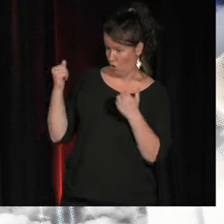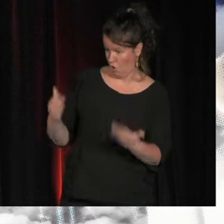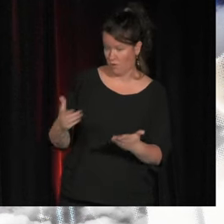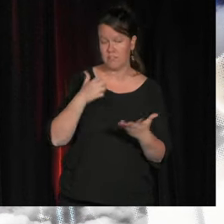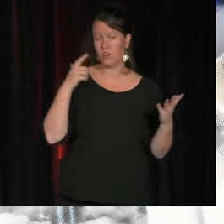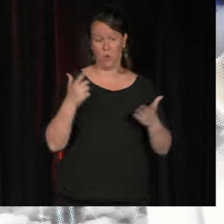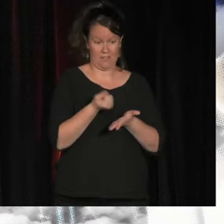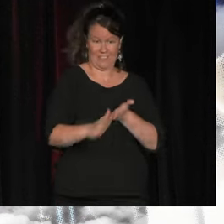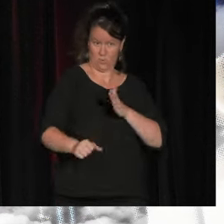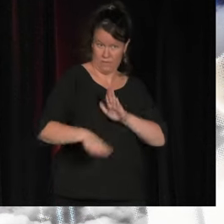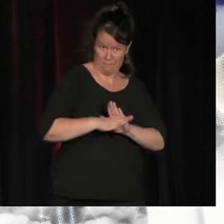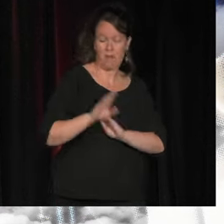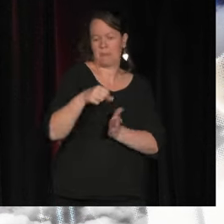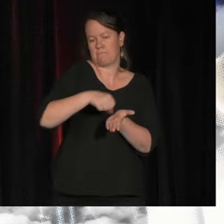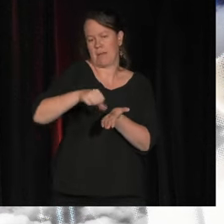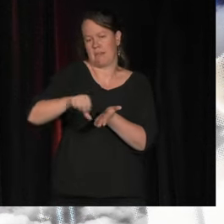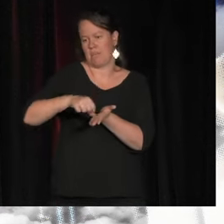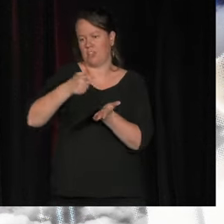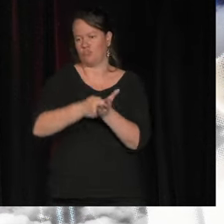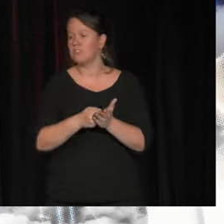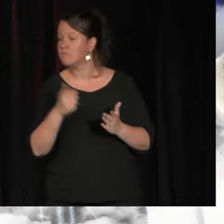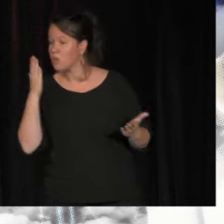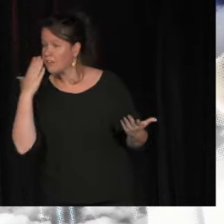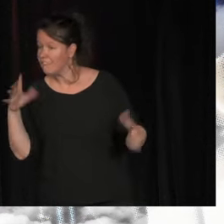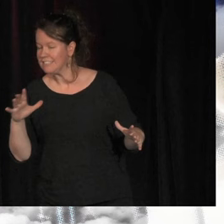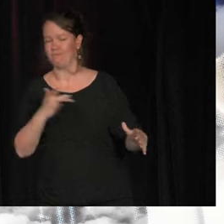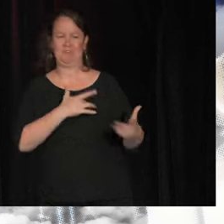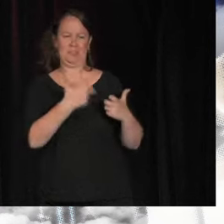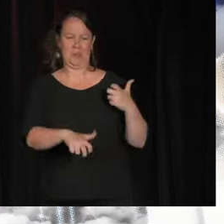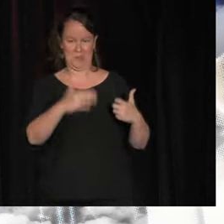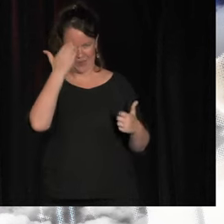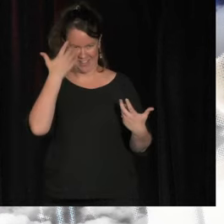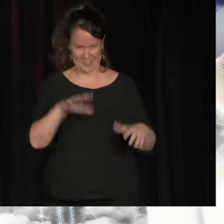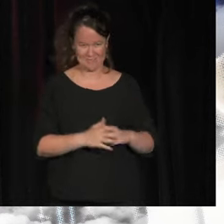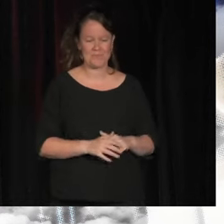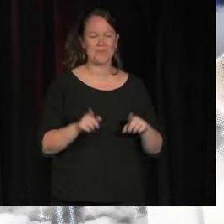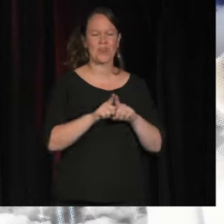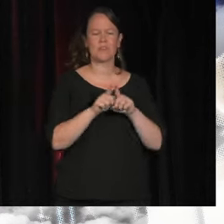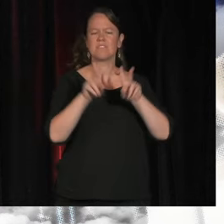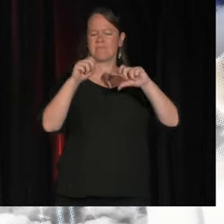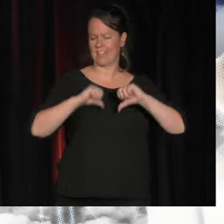Les jeux de cartes, je pense… Hearthstone, vous connaissez ? Oui, ils connaissent, c'est bon, ils ont l'air d'être au courant. Il y a Heroes of the Storm, ça, vous l'avez peut-être oublié,